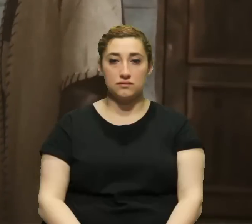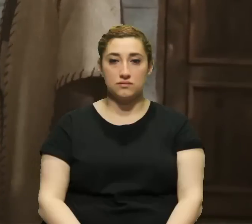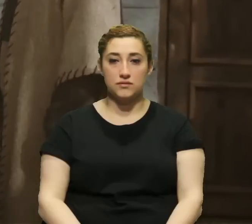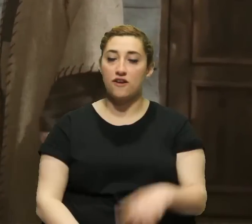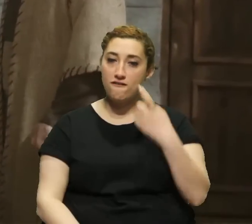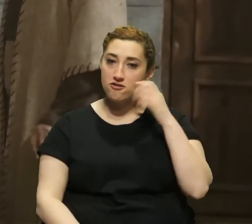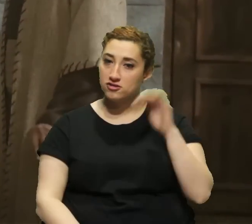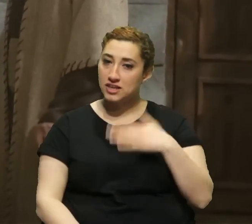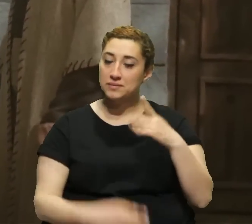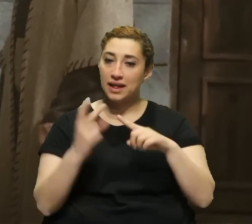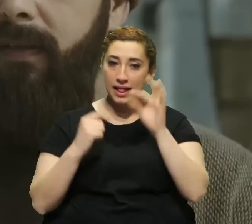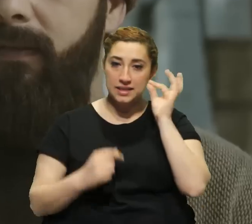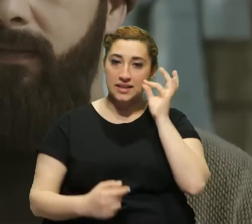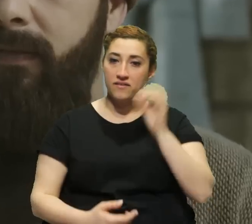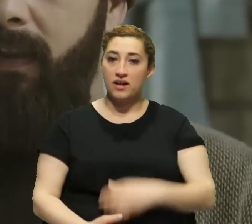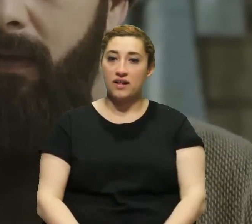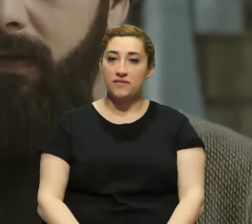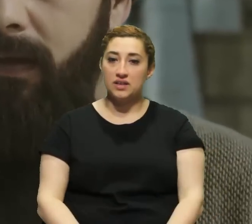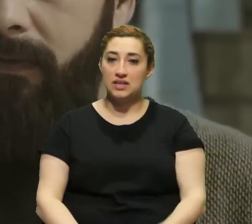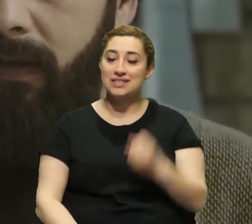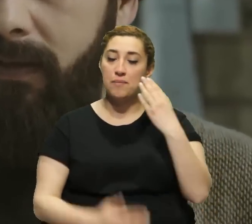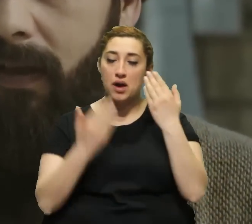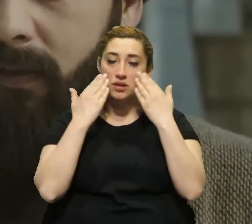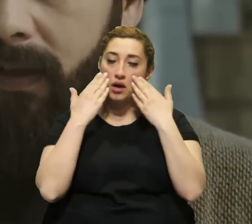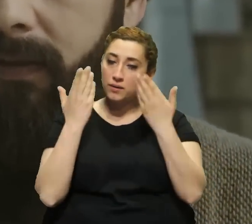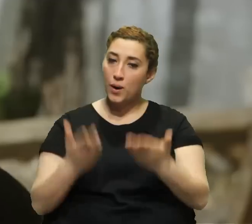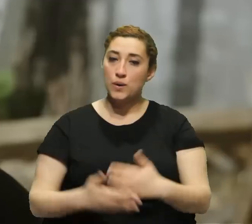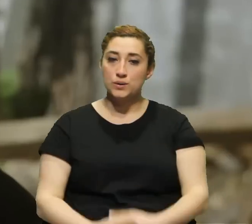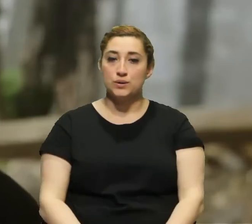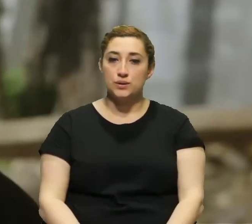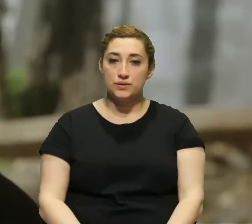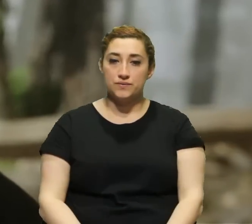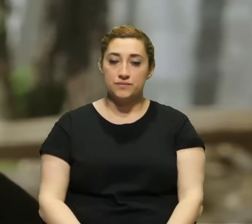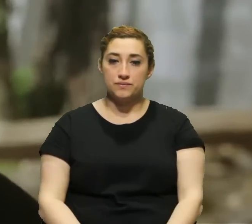Hoş gelmişsiniz İlyas Efendi. Sabahı şerifleriniz hayrola.